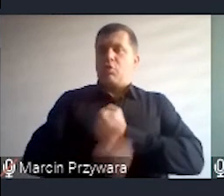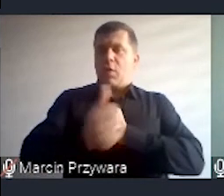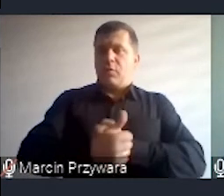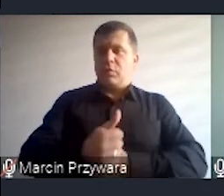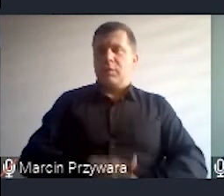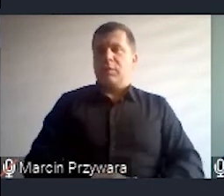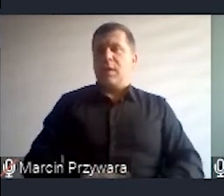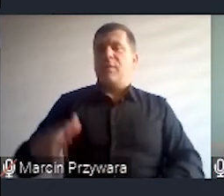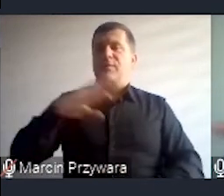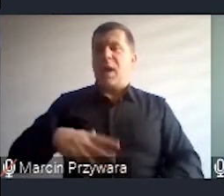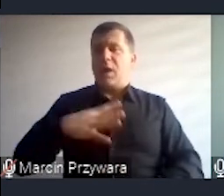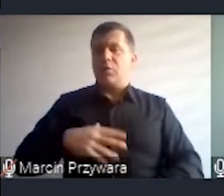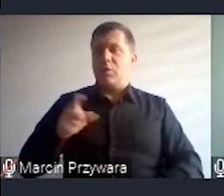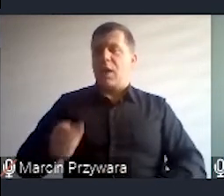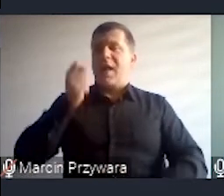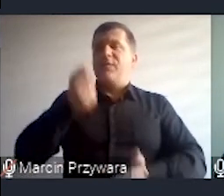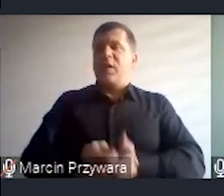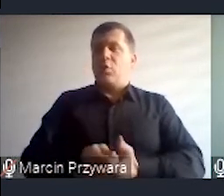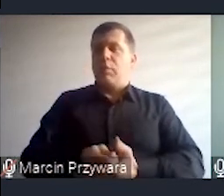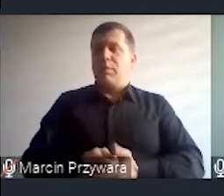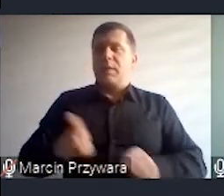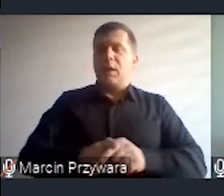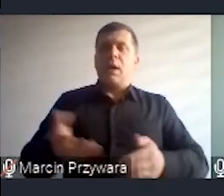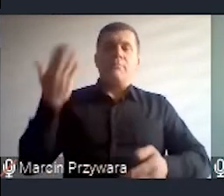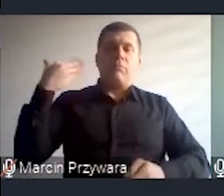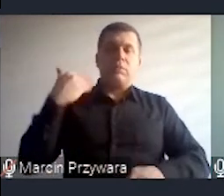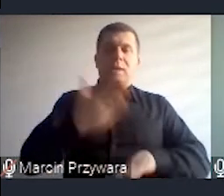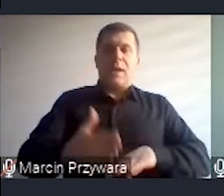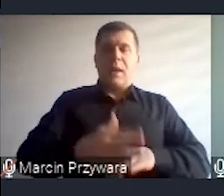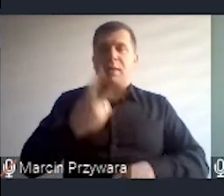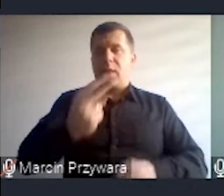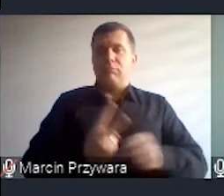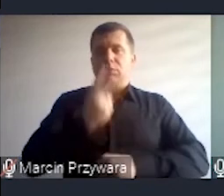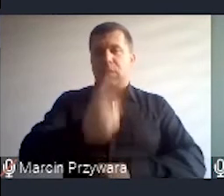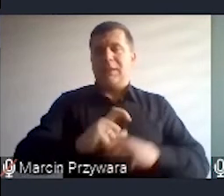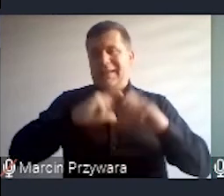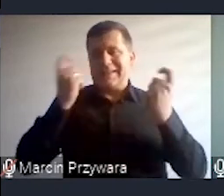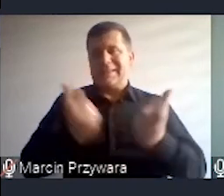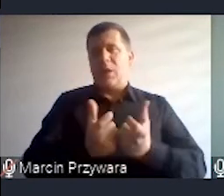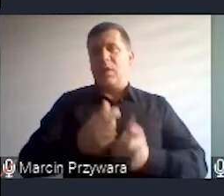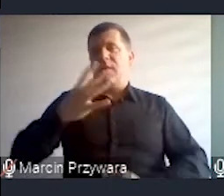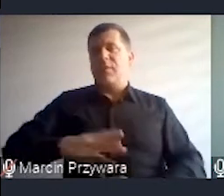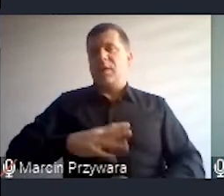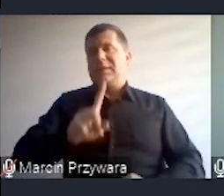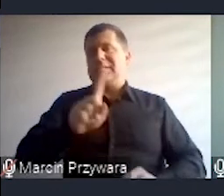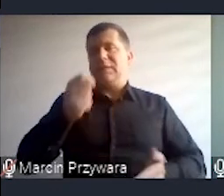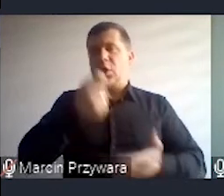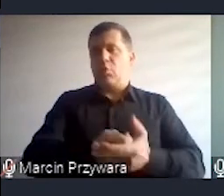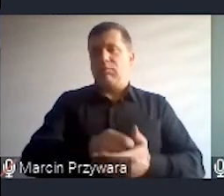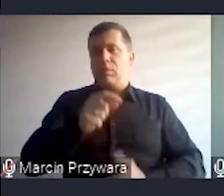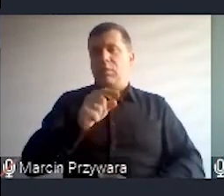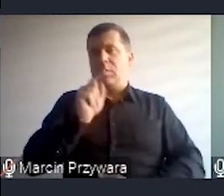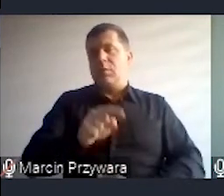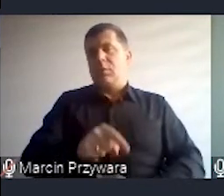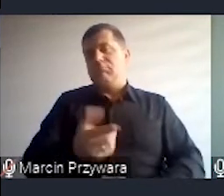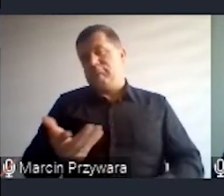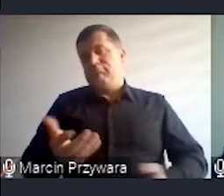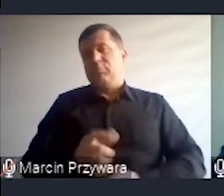że wartość tego wykupu i poprzednich rat nie przekracza całości wartości zakupu tego dobra.